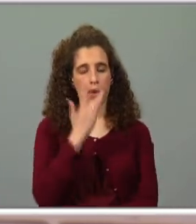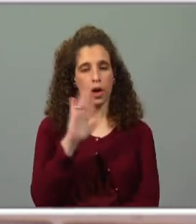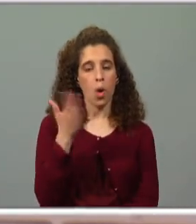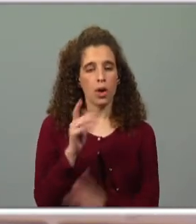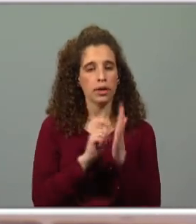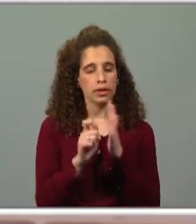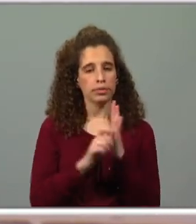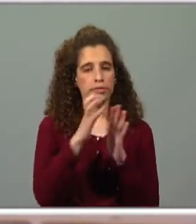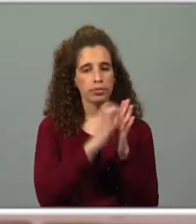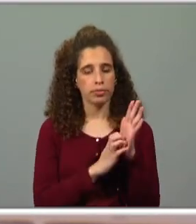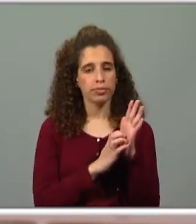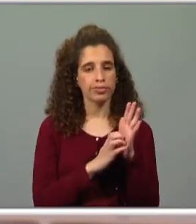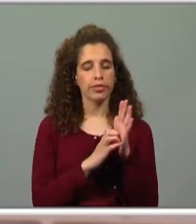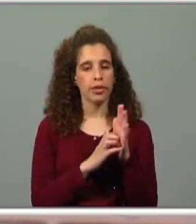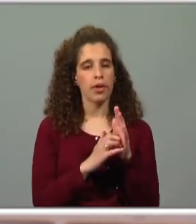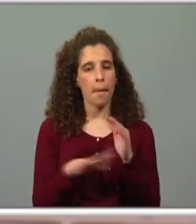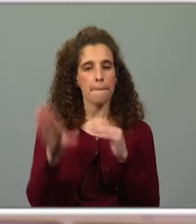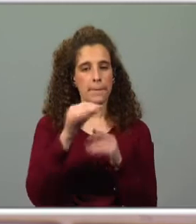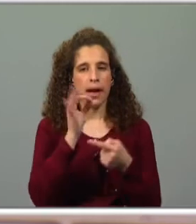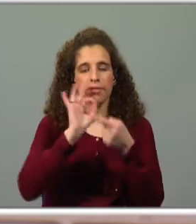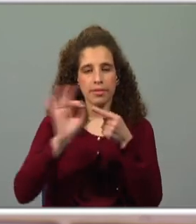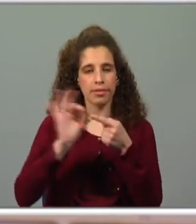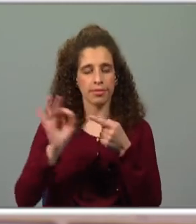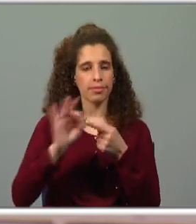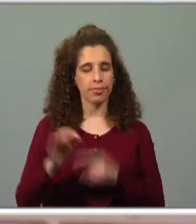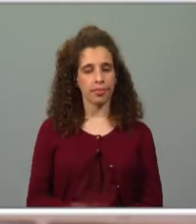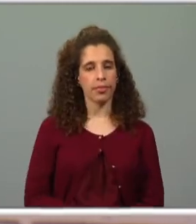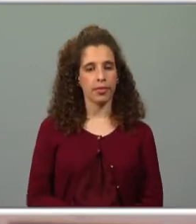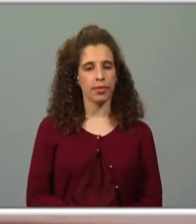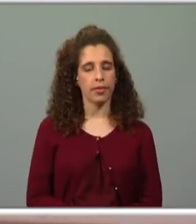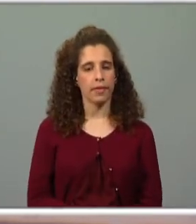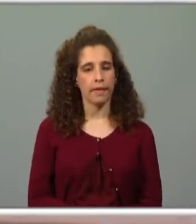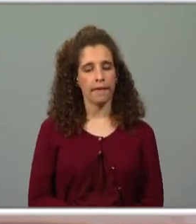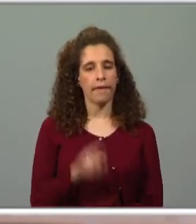estamos a escrever o texto já vamos Lima o menor ou seja já estamos aqui a 我們現在正在寫文本讓我們去利馬最小的就是，我們已經在這裡了